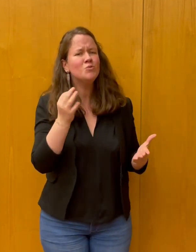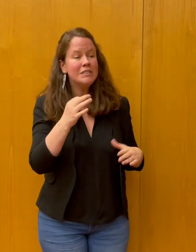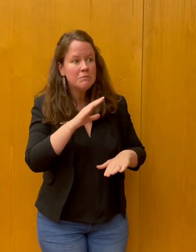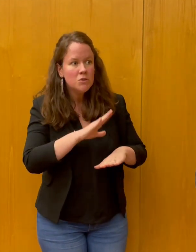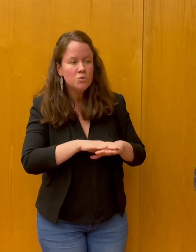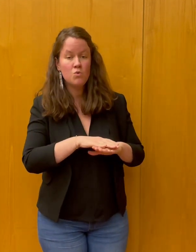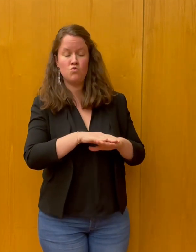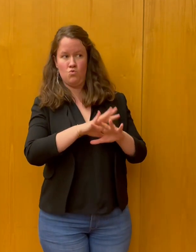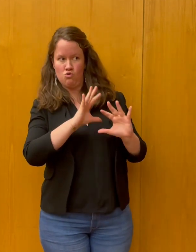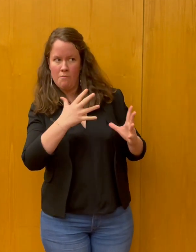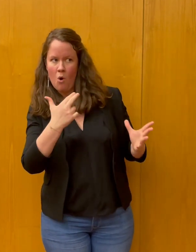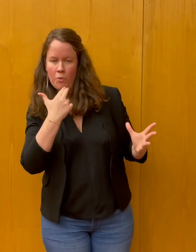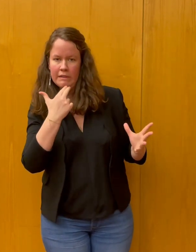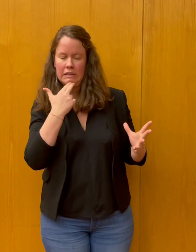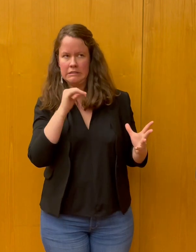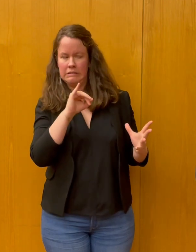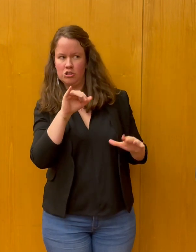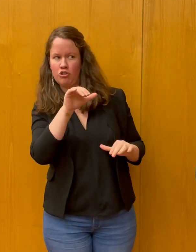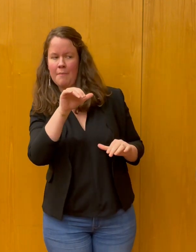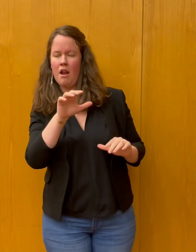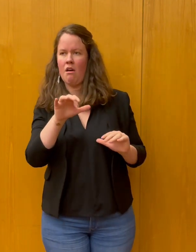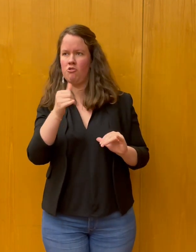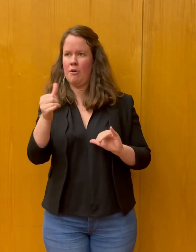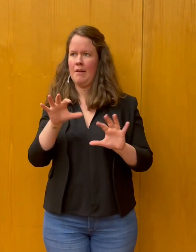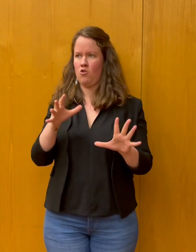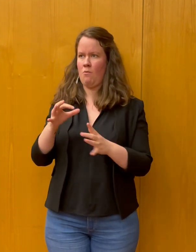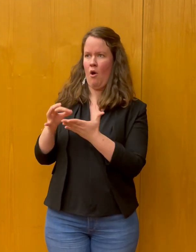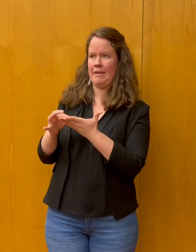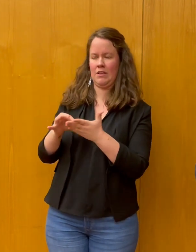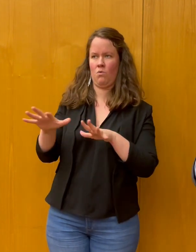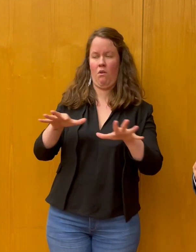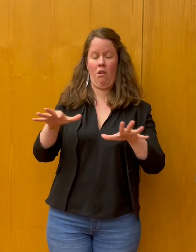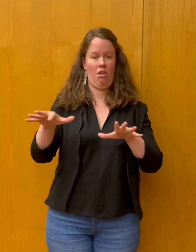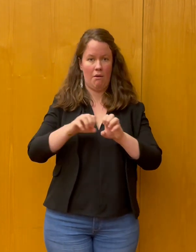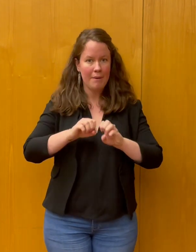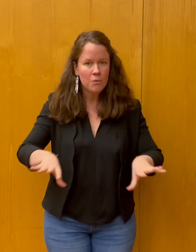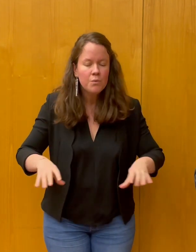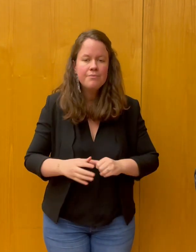ou tel type d’appel. Il y a des personnes aphasiques qui n’ont pas aujourd’hui de